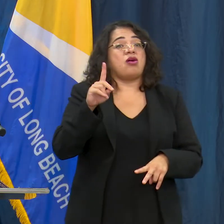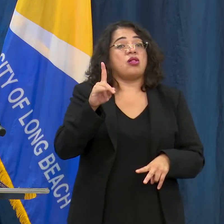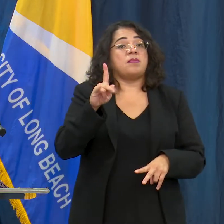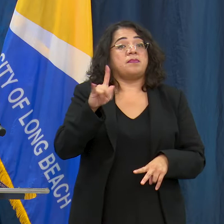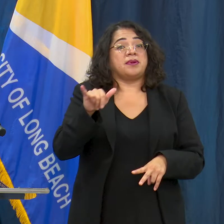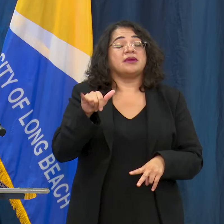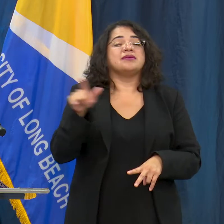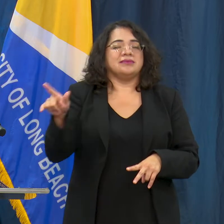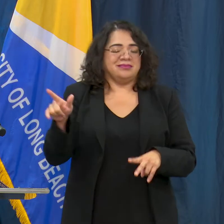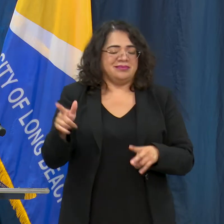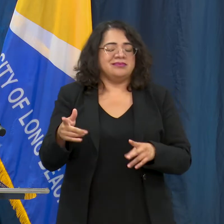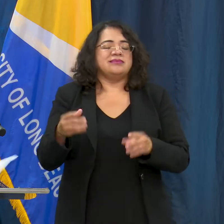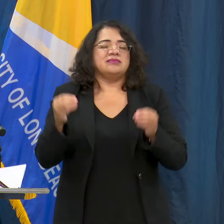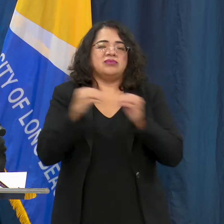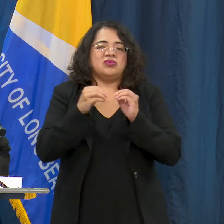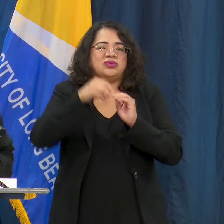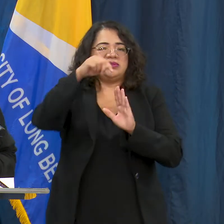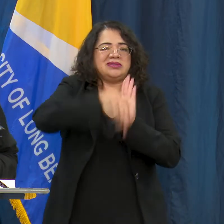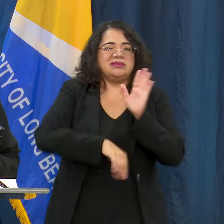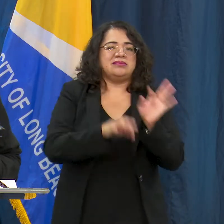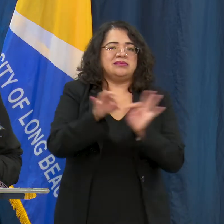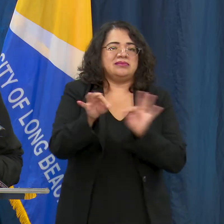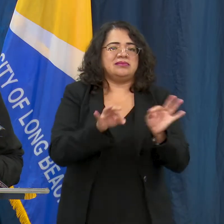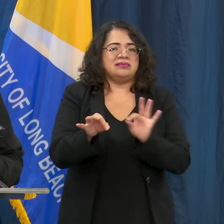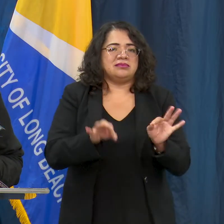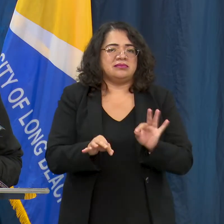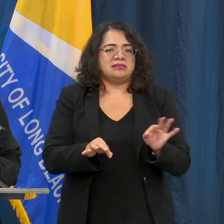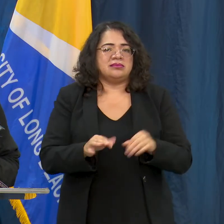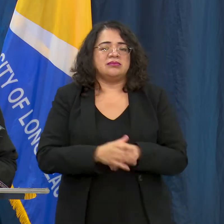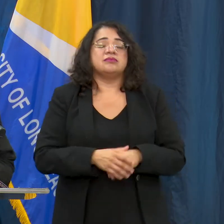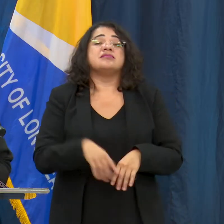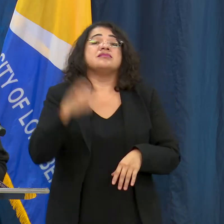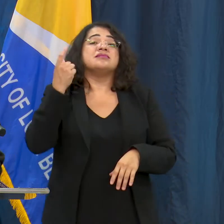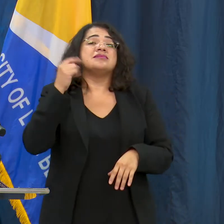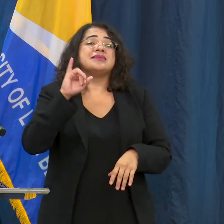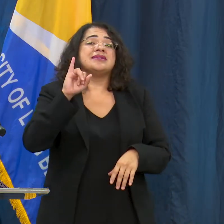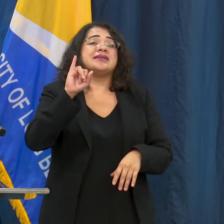coronavirus y otro siguientes indica indica doors que vamos a plastic are a